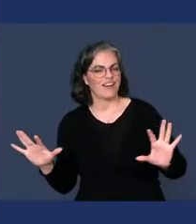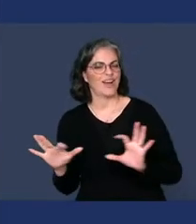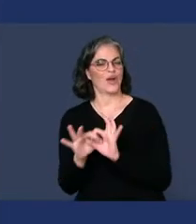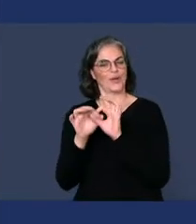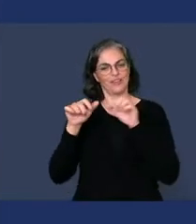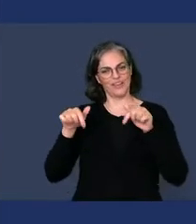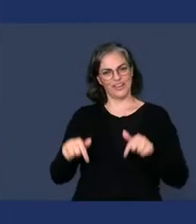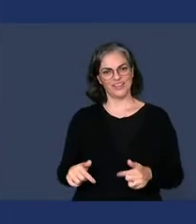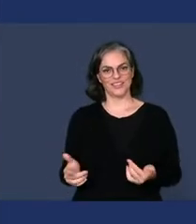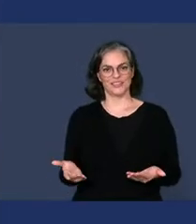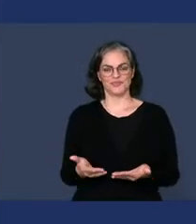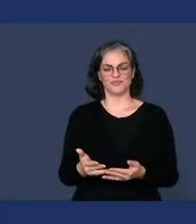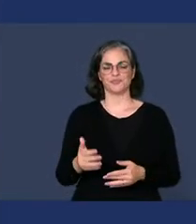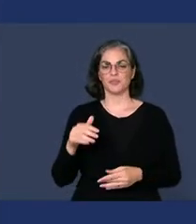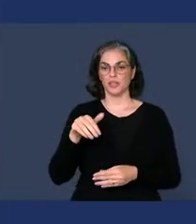CULTURA BRASILEIRA QUE FESTEJADO E COMEMORADO UNINDO